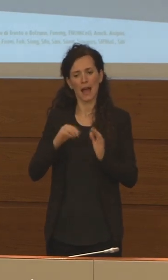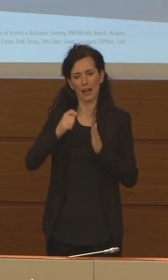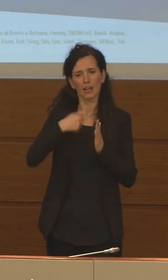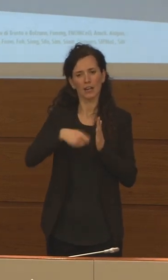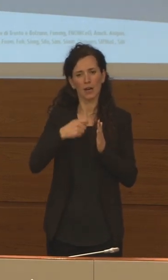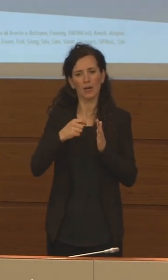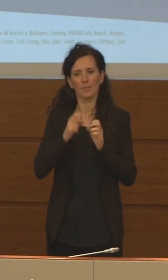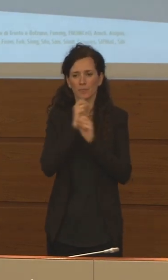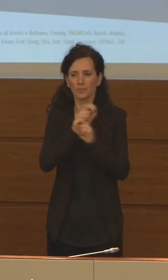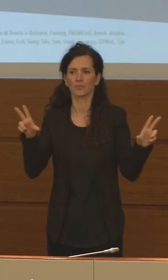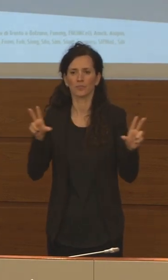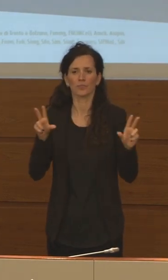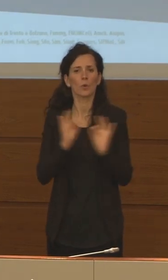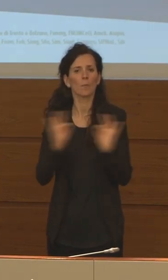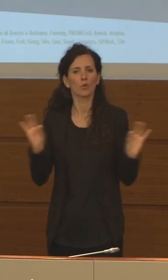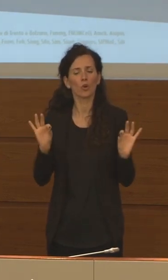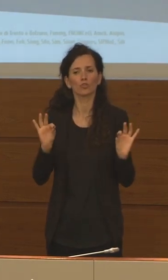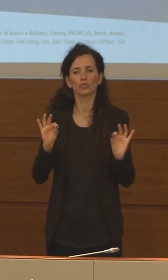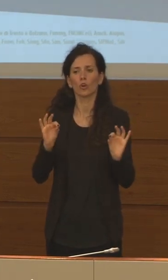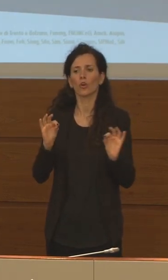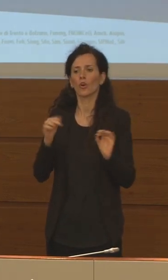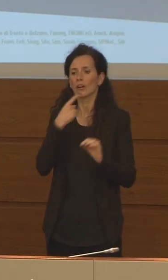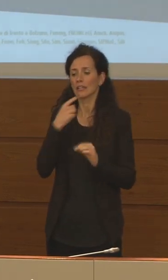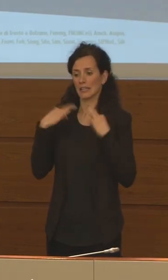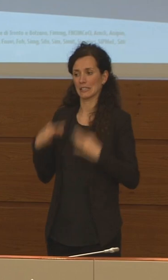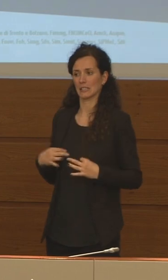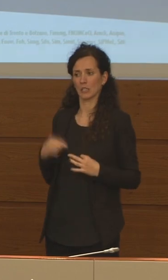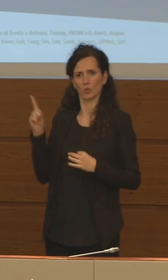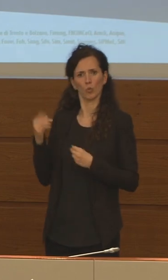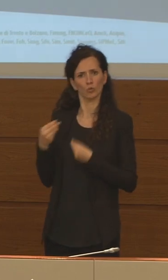disponibile ogni giorno da parte dell'Istituto anche, stiamo ricostruendo